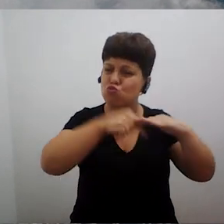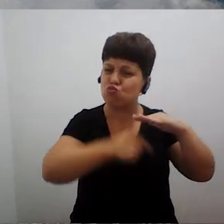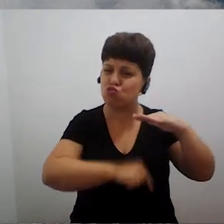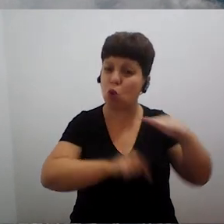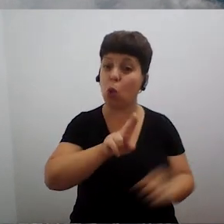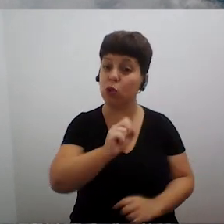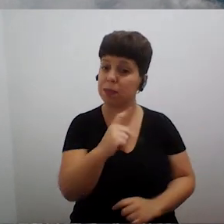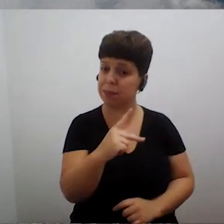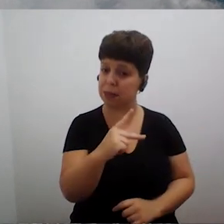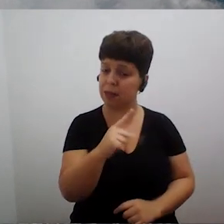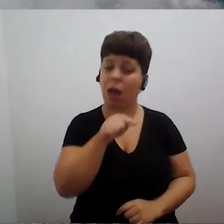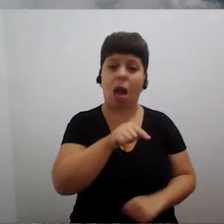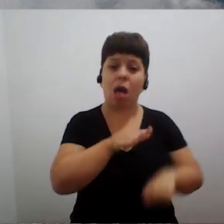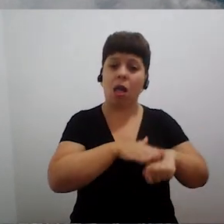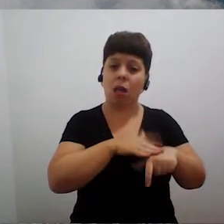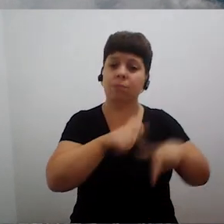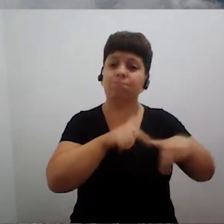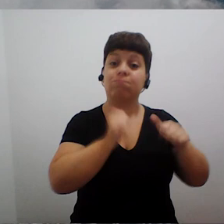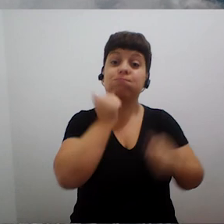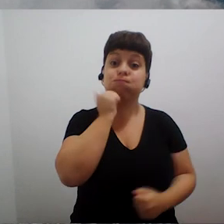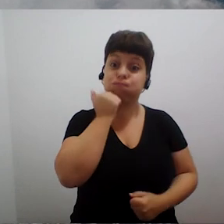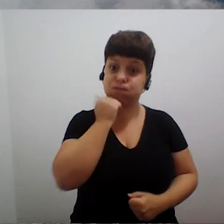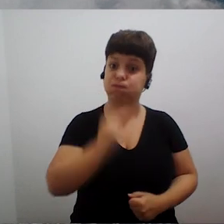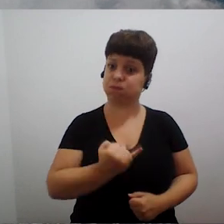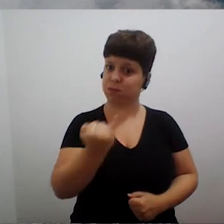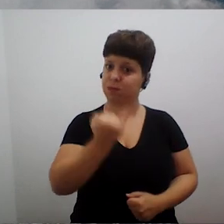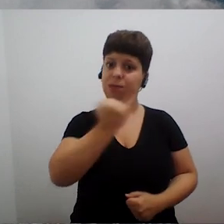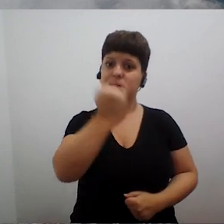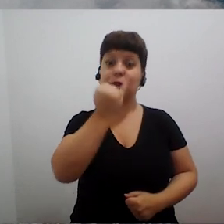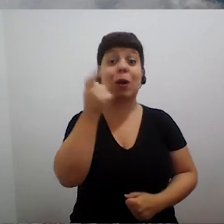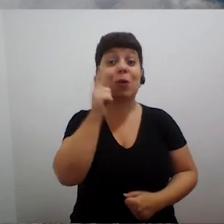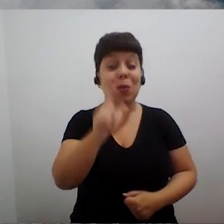e vem trabalhando para produção da ciência que necessitamos, para o oceano que queremos, além de promover